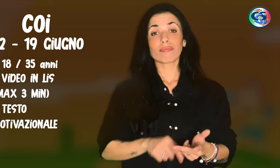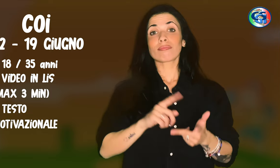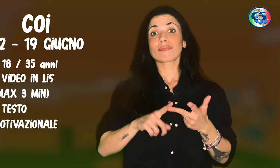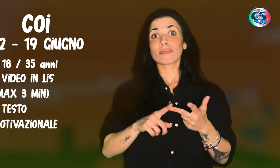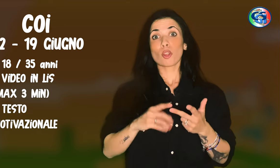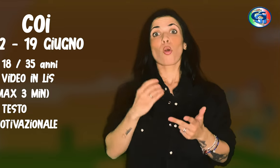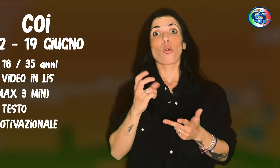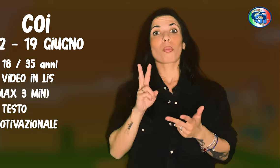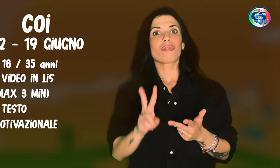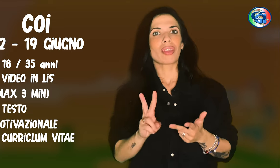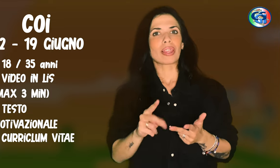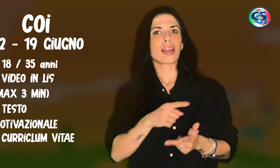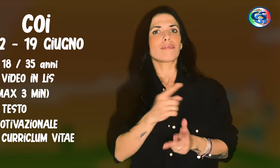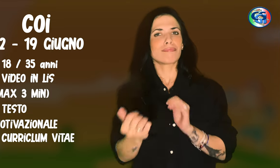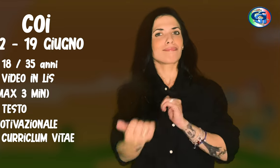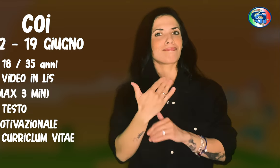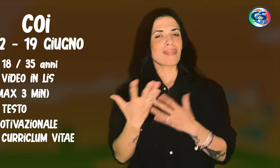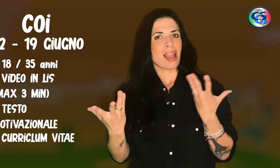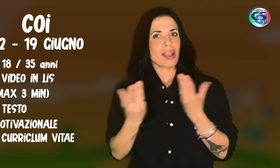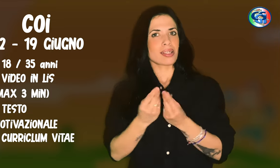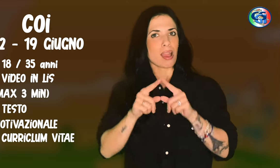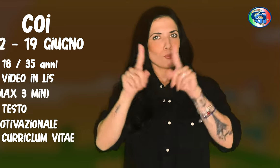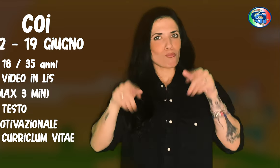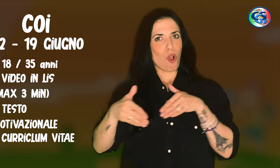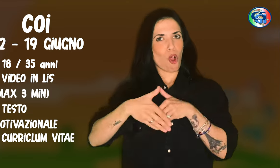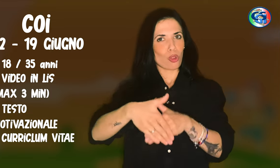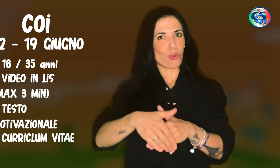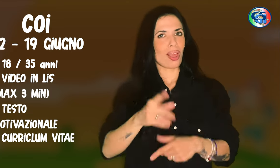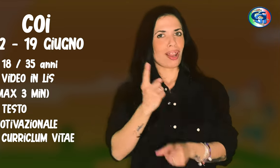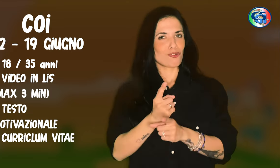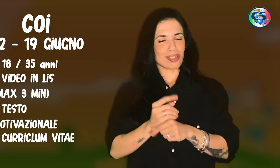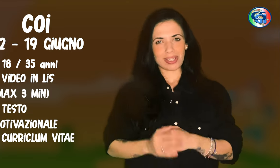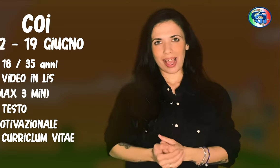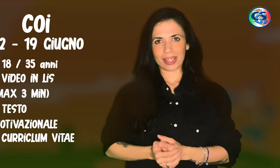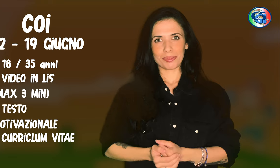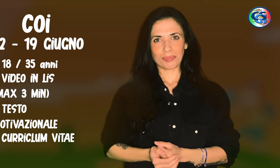inviare il proprio Curriculum Vitae.